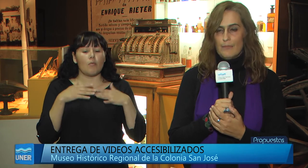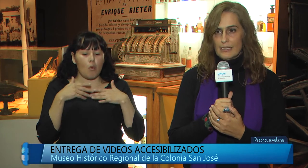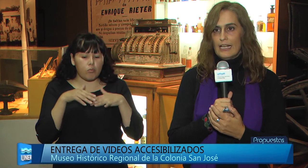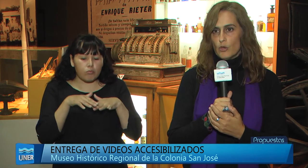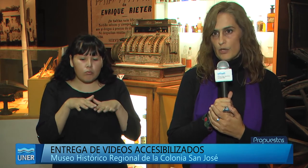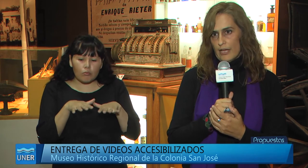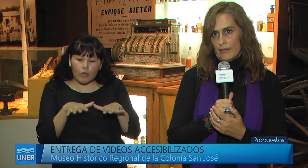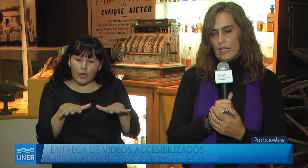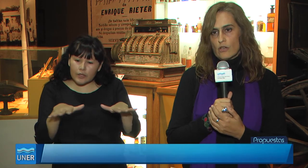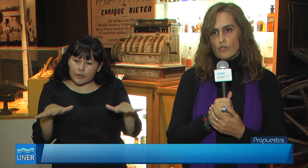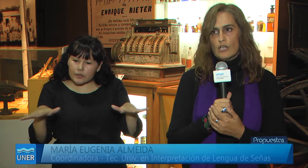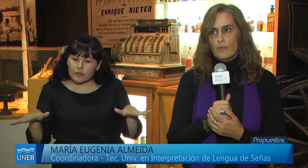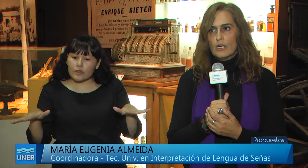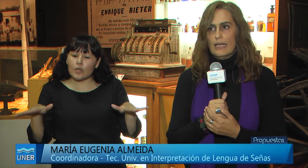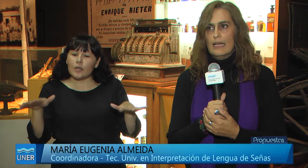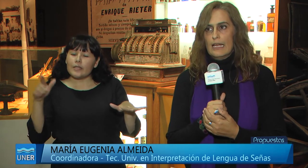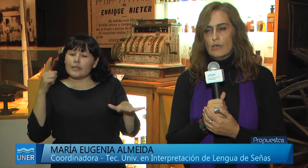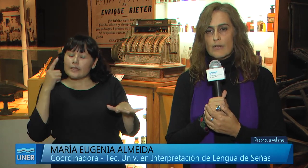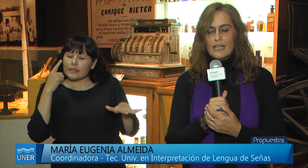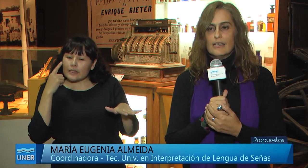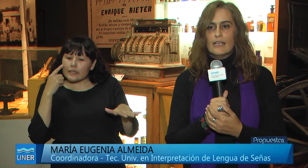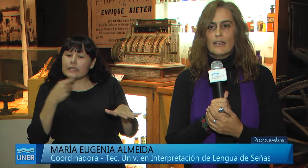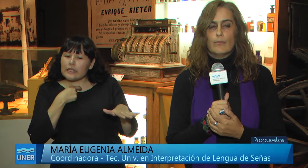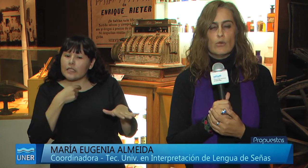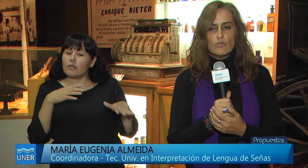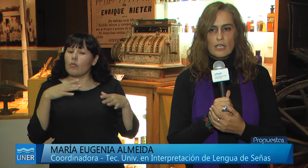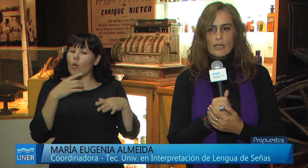la demanda de la comunidad. Creemos que la Universidad tiene que producir